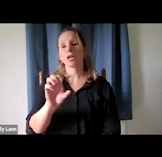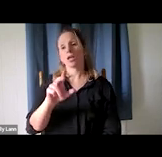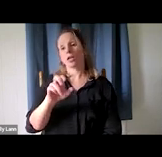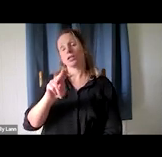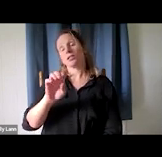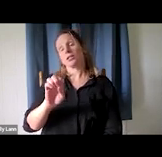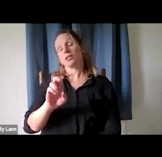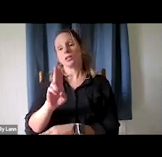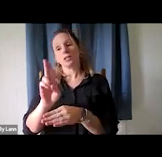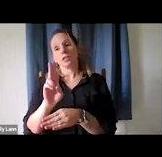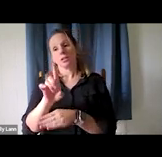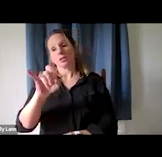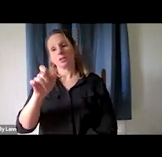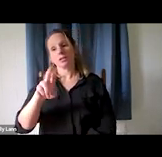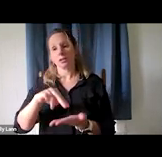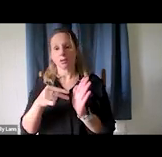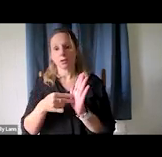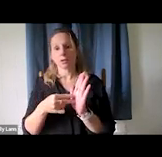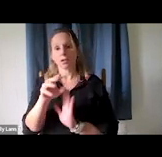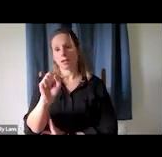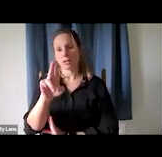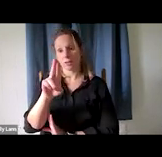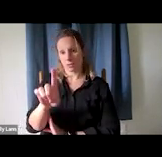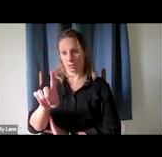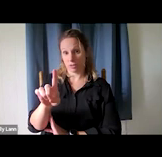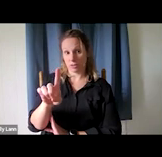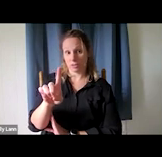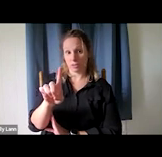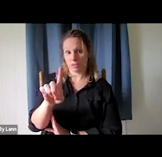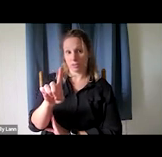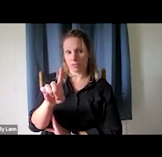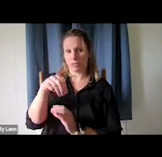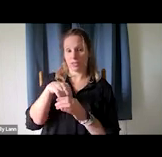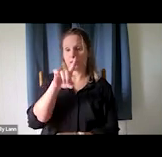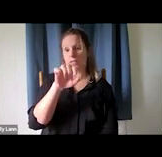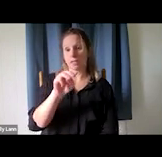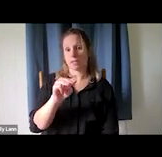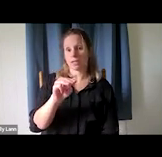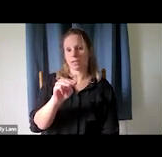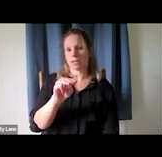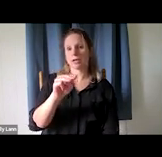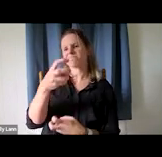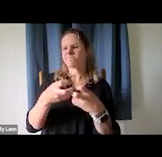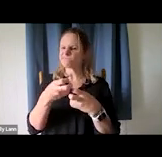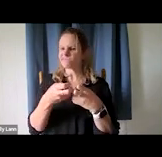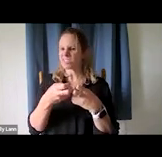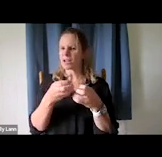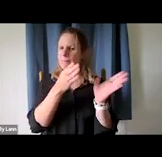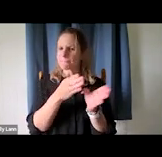se define en el DSM o Manual Diagnóstico y Estadístico como un patrón inadaptado o problemático de consumo de sustancias